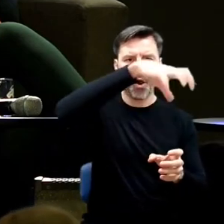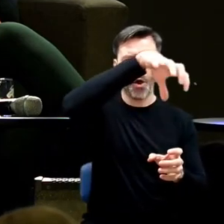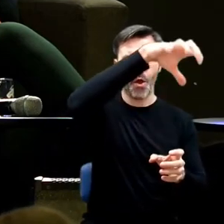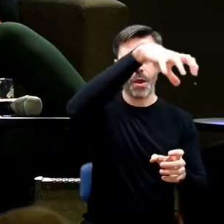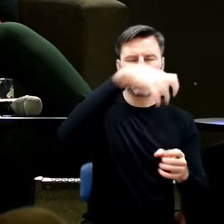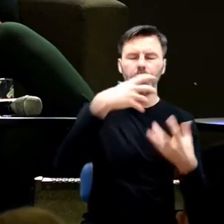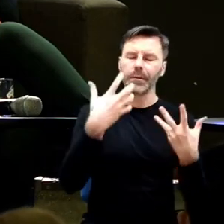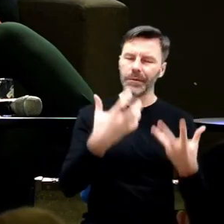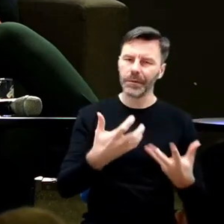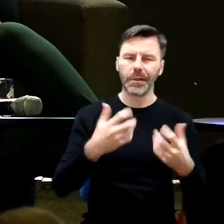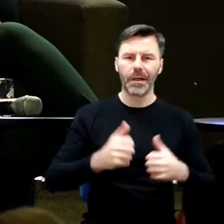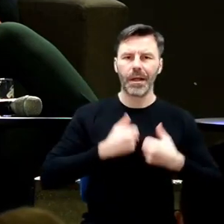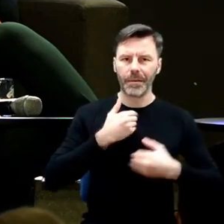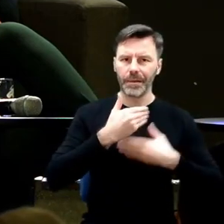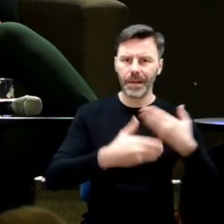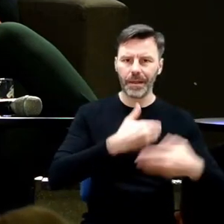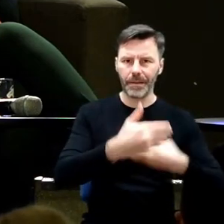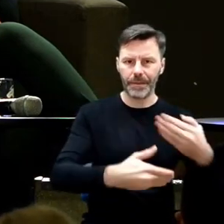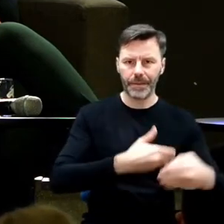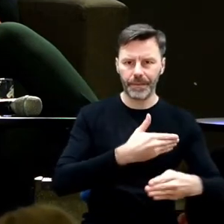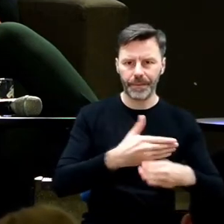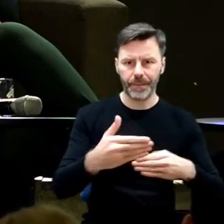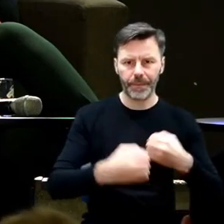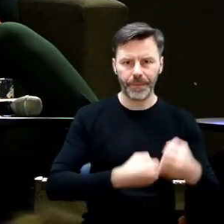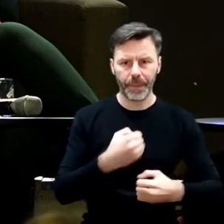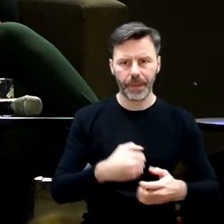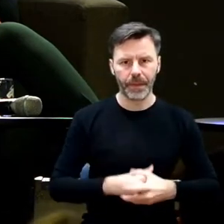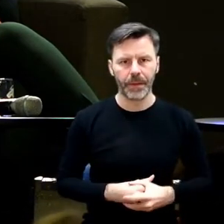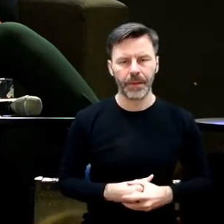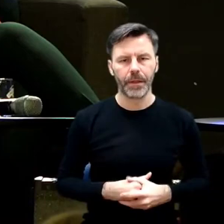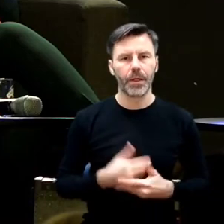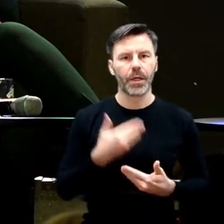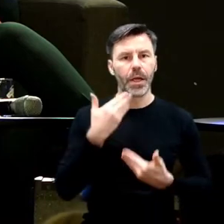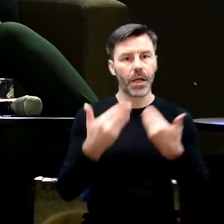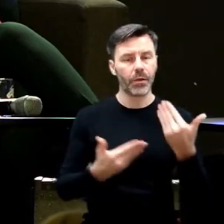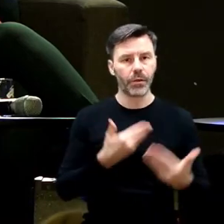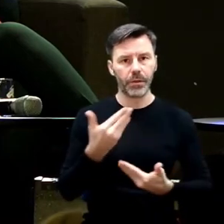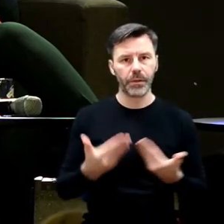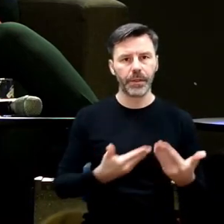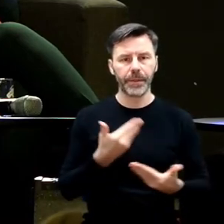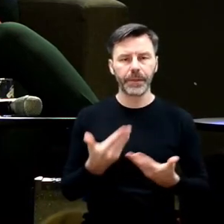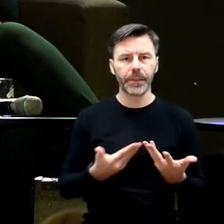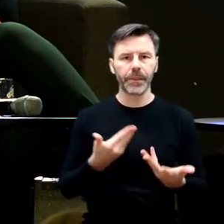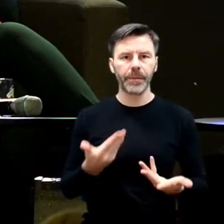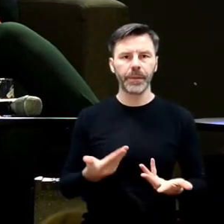Bardzo dziękuję i myślę, że życzę wszystkim tutaj obecnym włodarzom, żeby też mieli taki lokalny biznes,